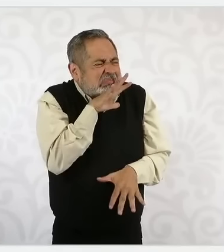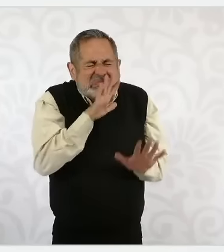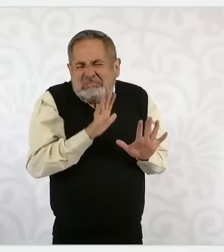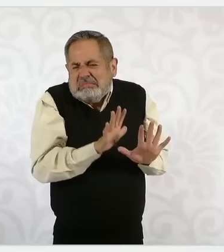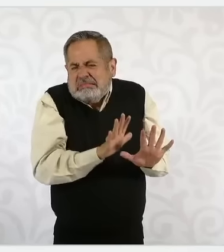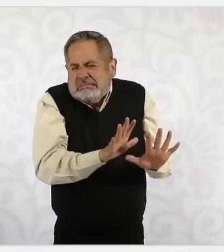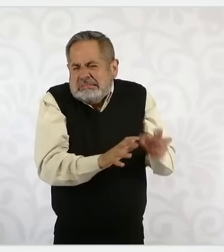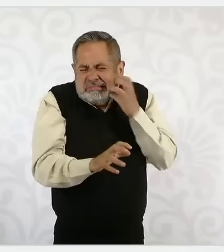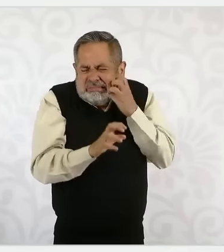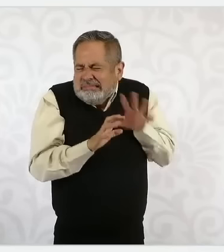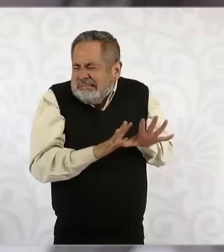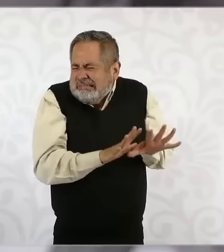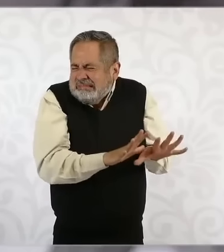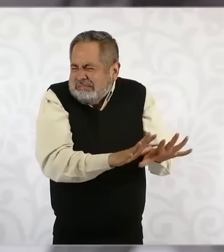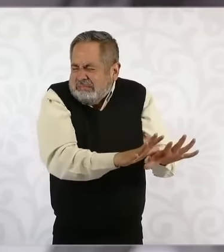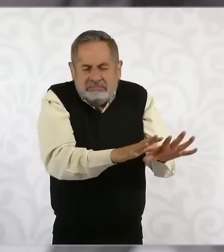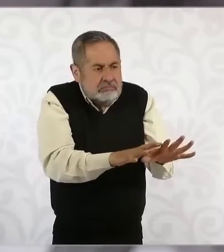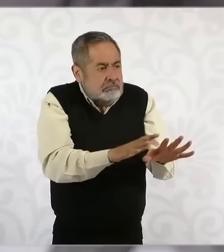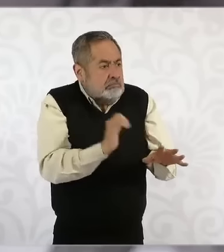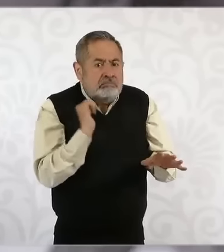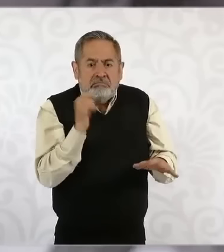Ninguno. Y todos los que los corifeos.